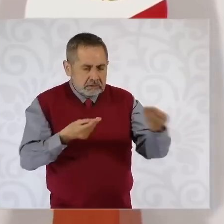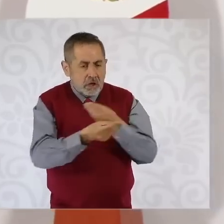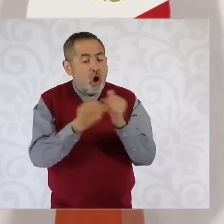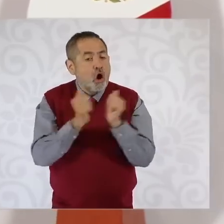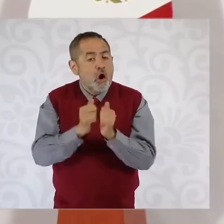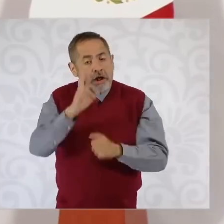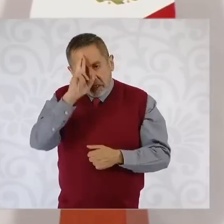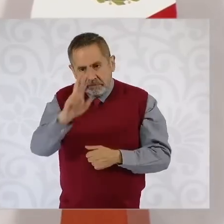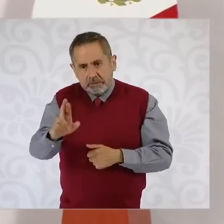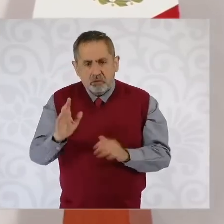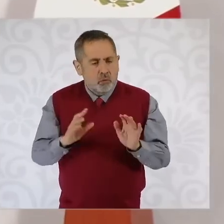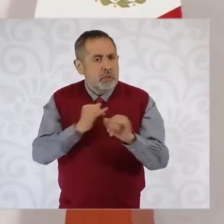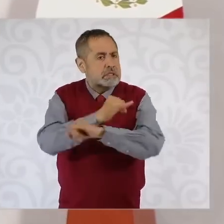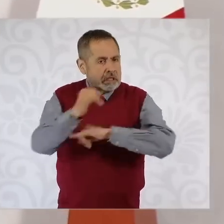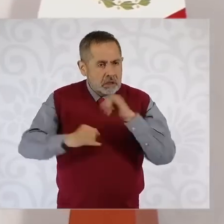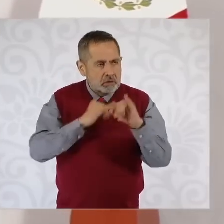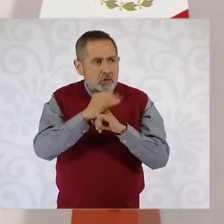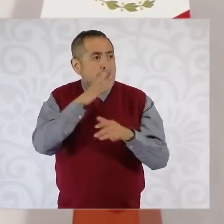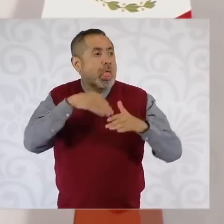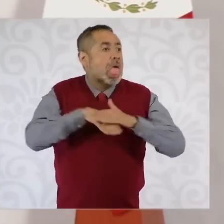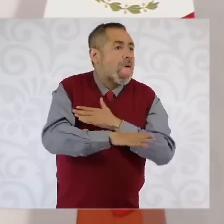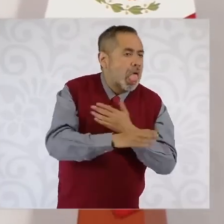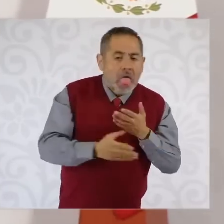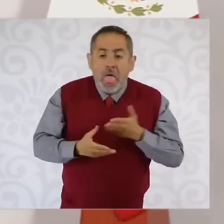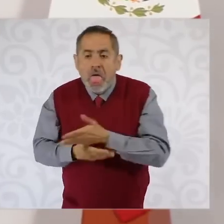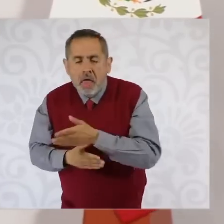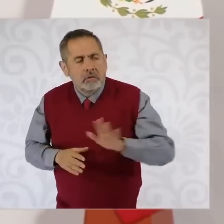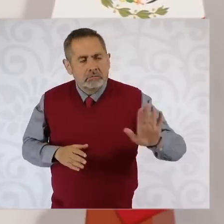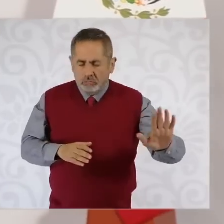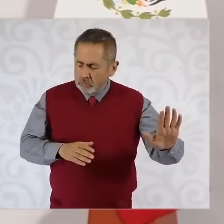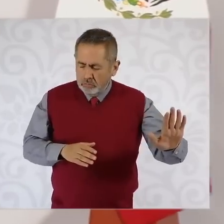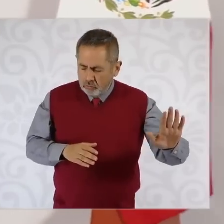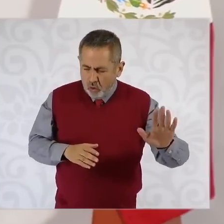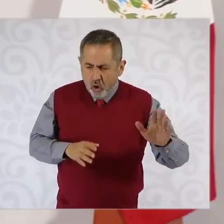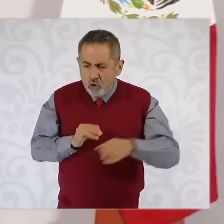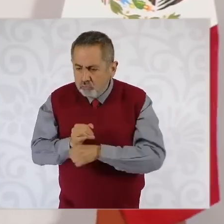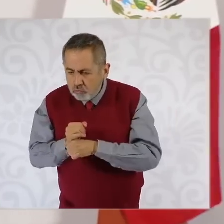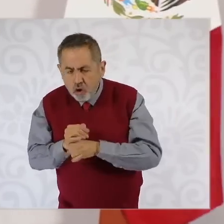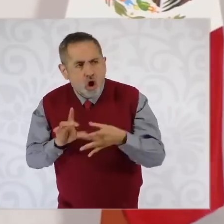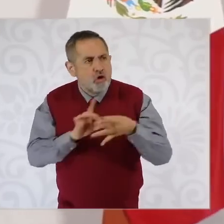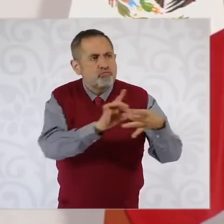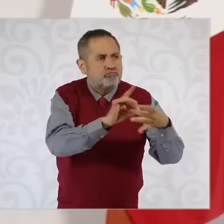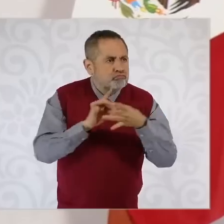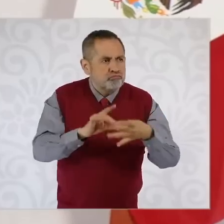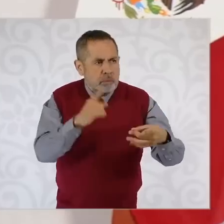internacional y el respeto a nuestras soberanías pero con coordinación y colaboración para estos